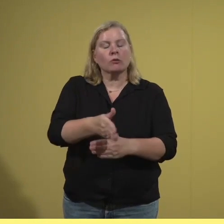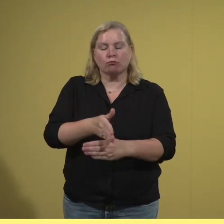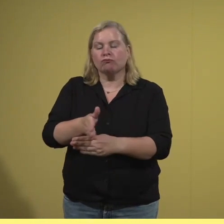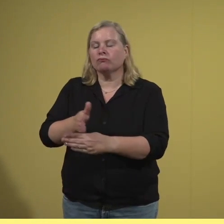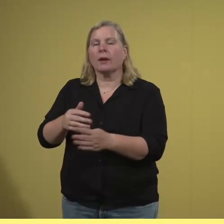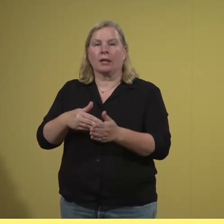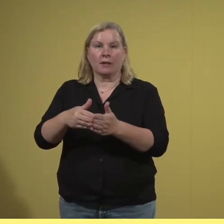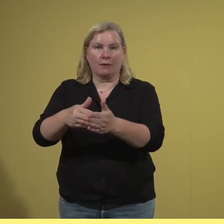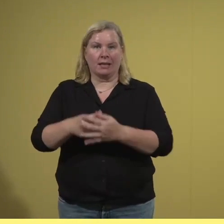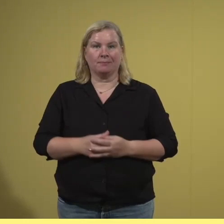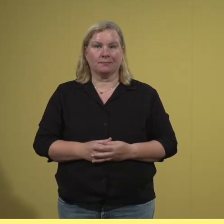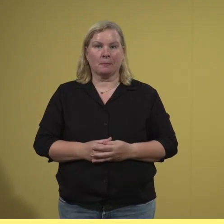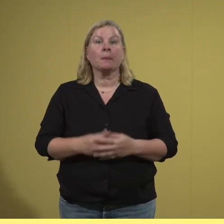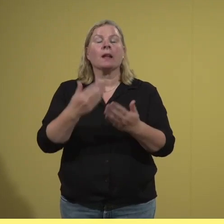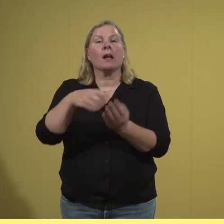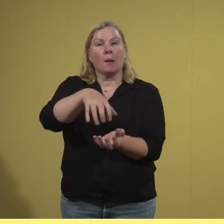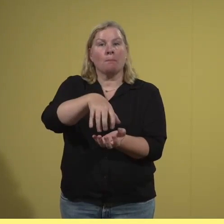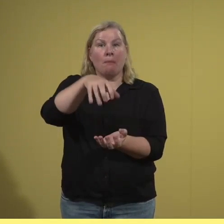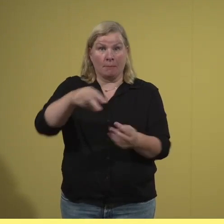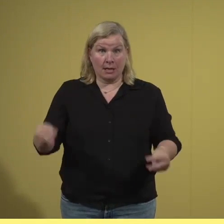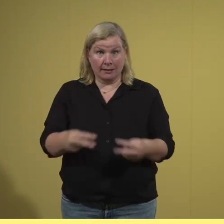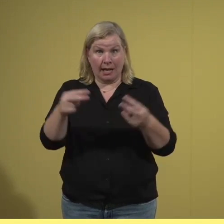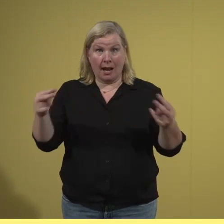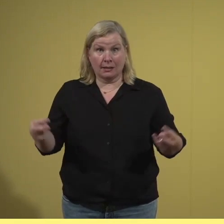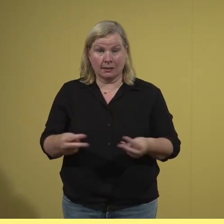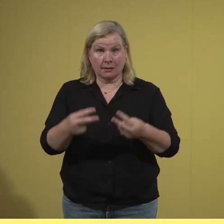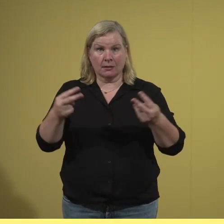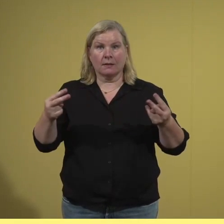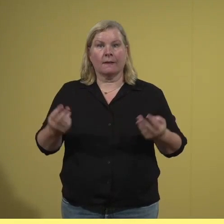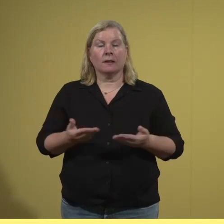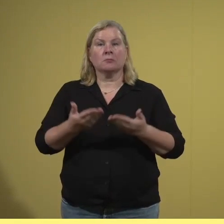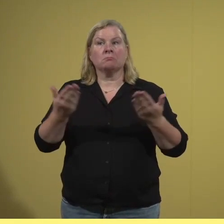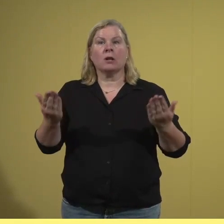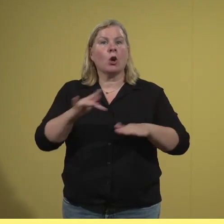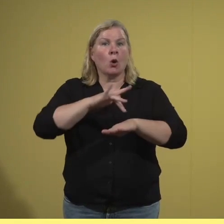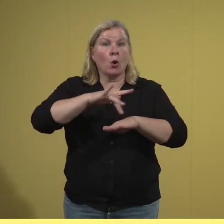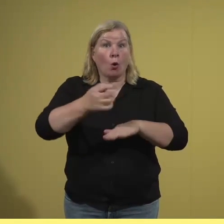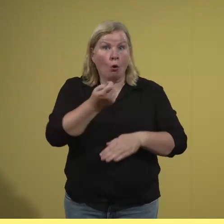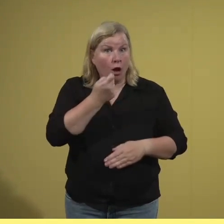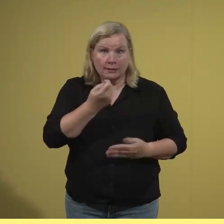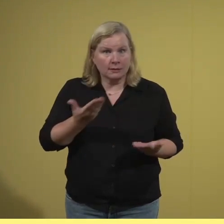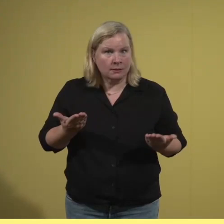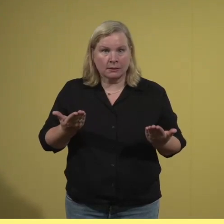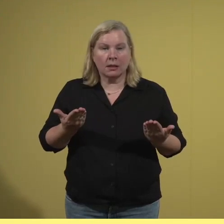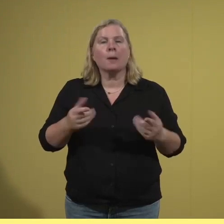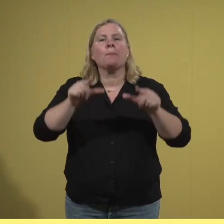Ich schneide schon mal weiter. Das heißt also, dieser Paprikasalat ist nicht ein Rohkostsalat,